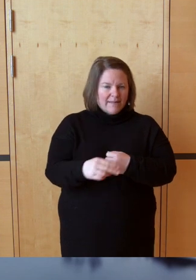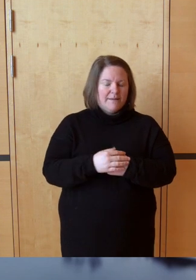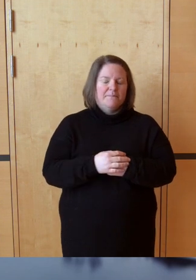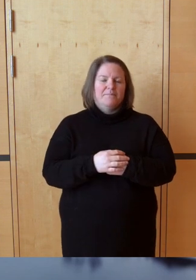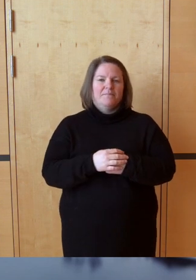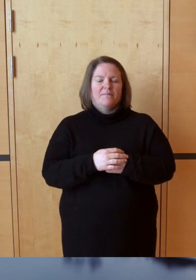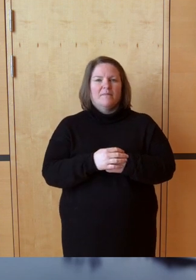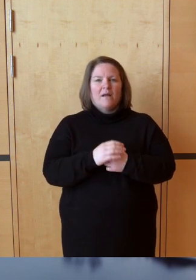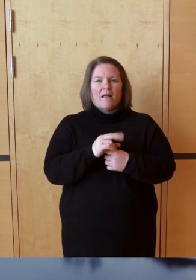Ann Åström